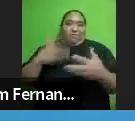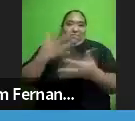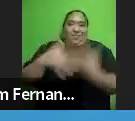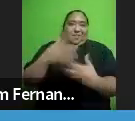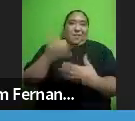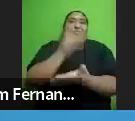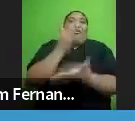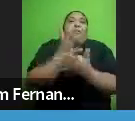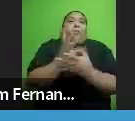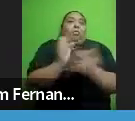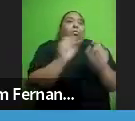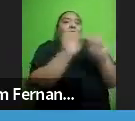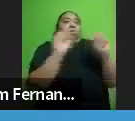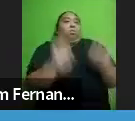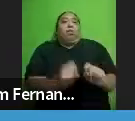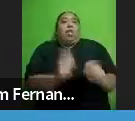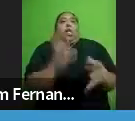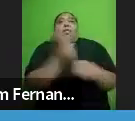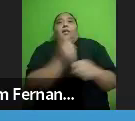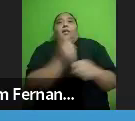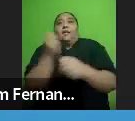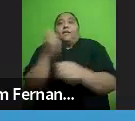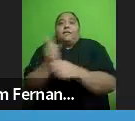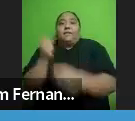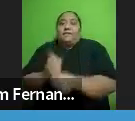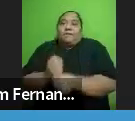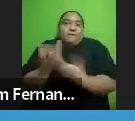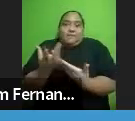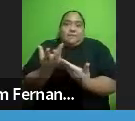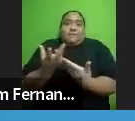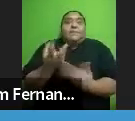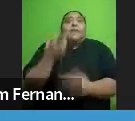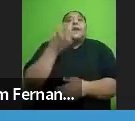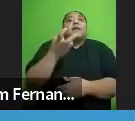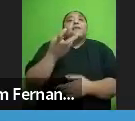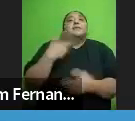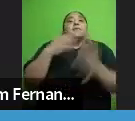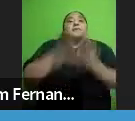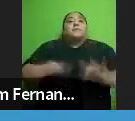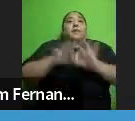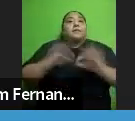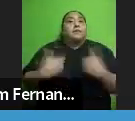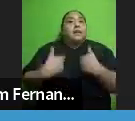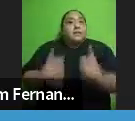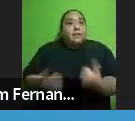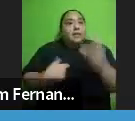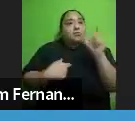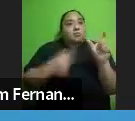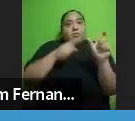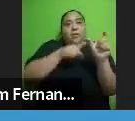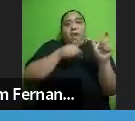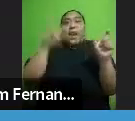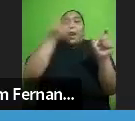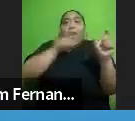solamente un sistema de si Bueno, entonces había que